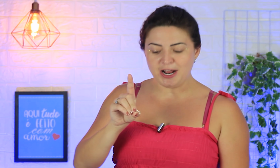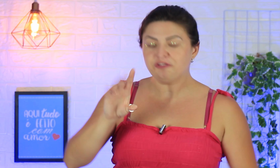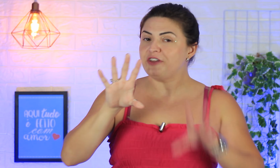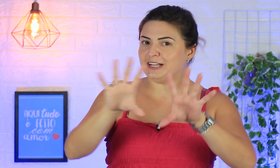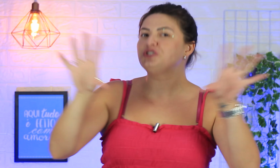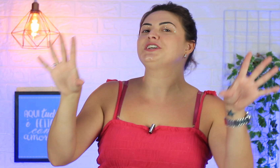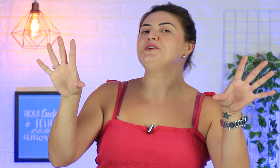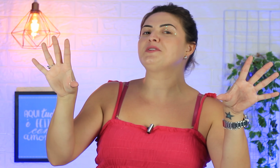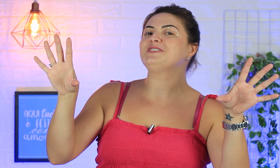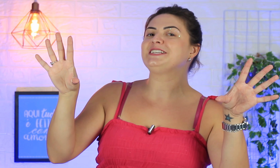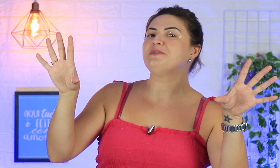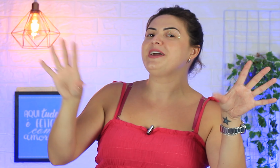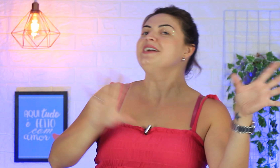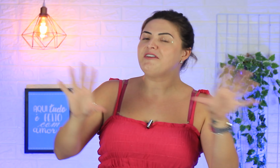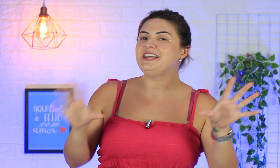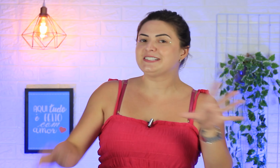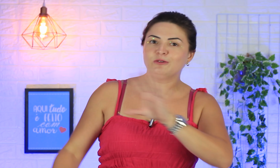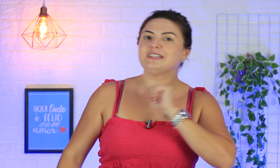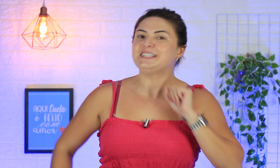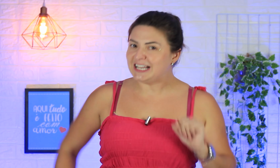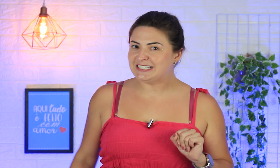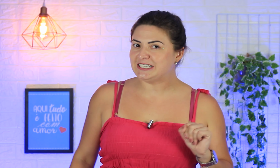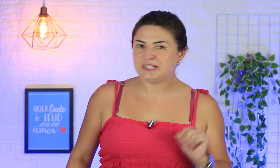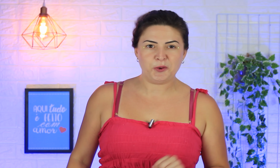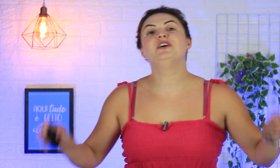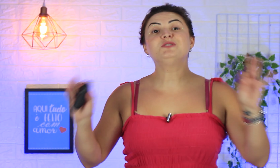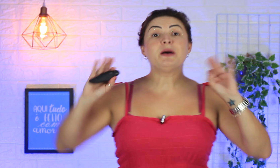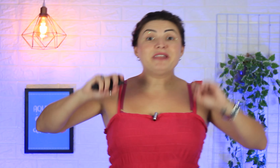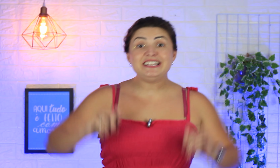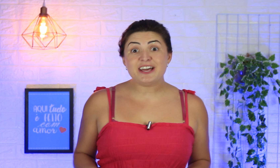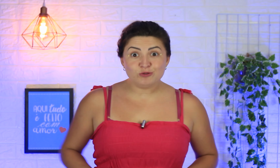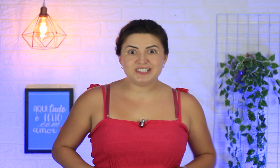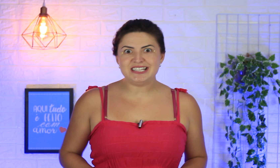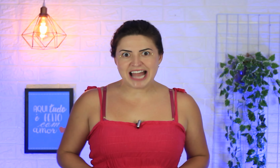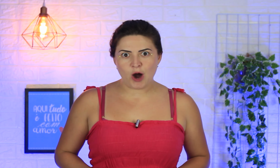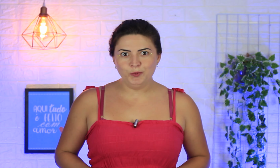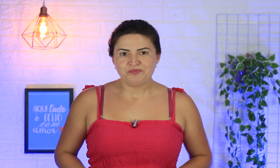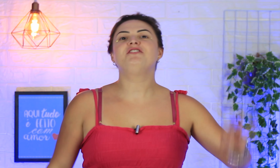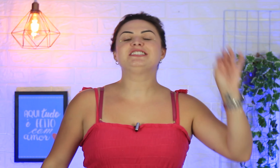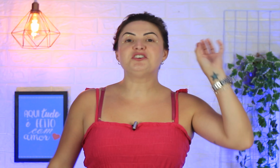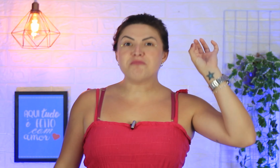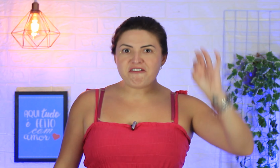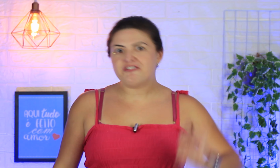certo fica a dica aí para você também uma variação da sinalização Vamos aprender um sinal e fazer uma